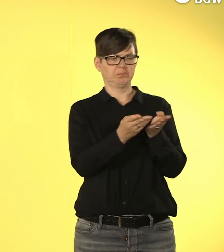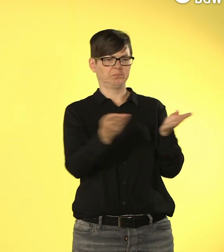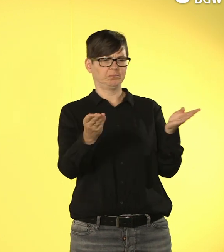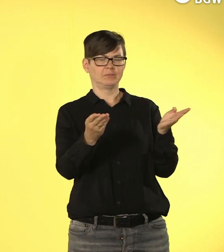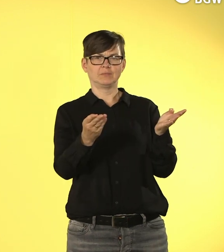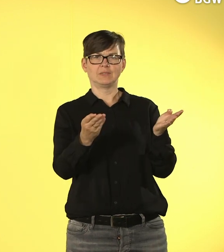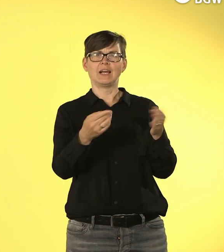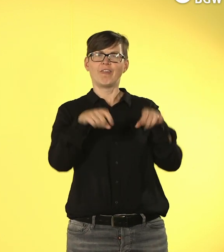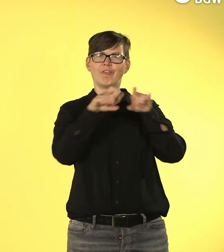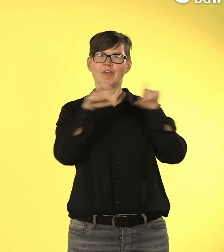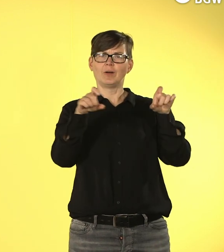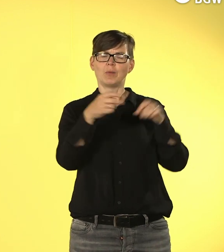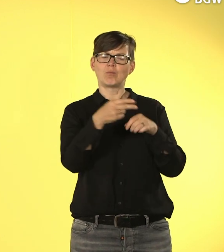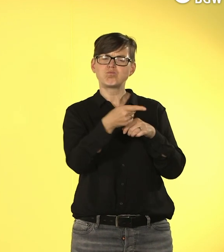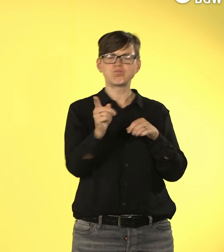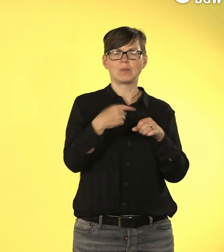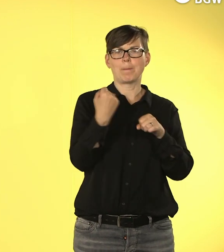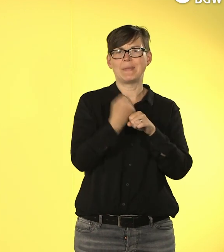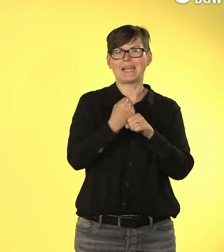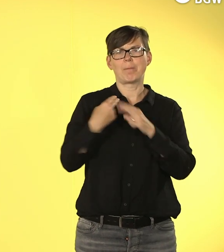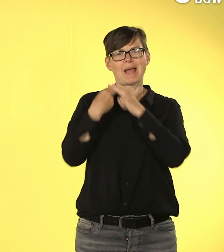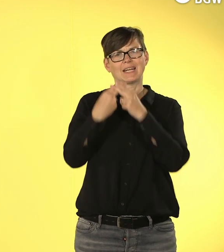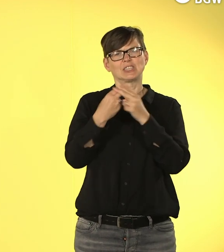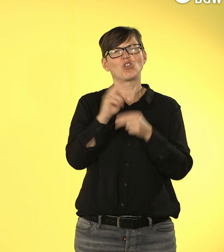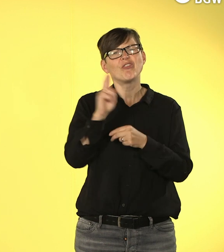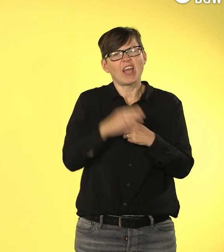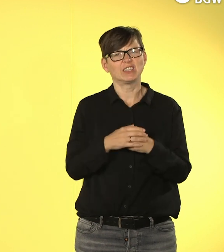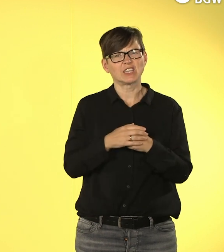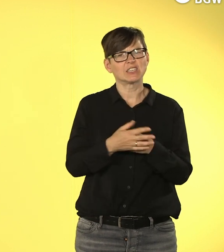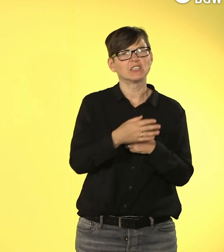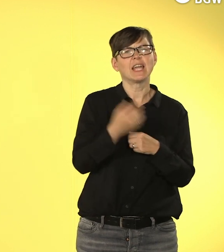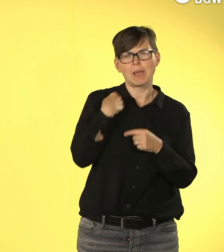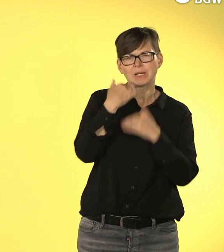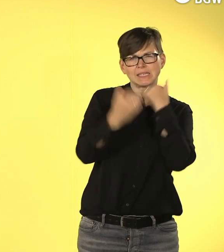Wer sind die Jüngeren? Wer sind die Mittleren? Wer sind die älteren Mitarbeiter-Generationen?